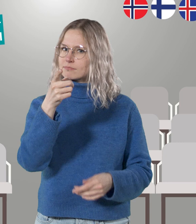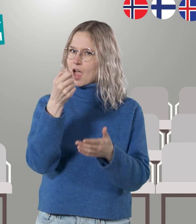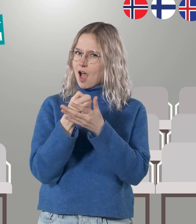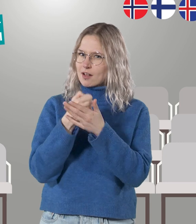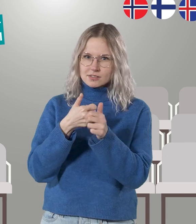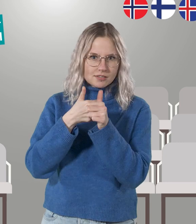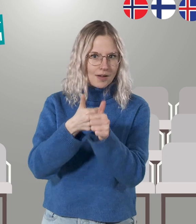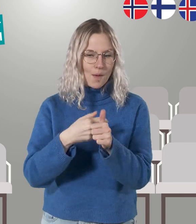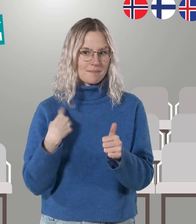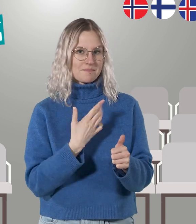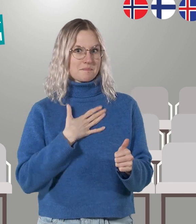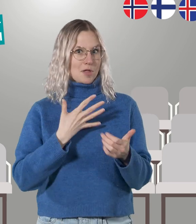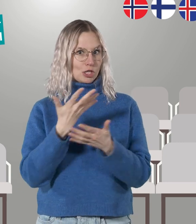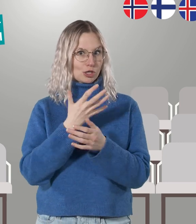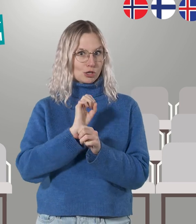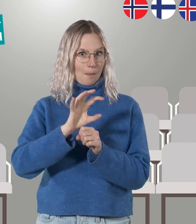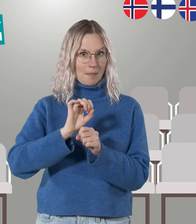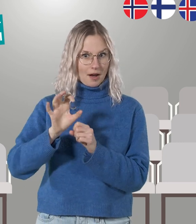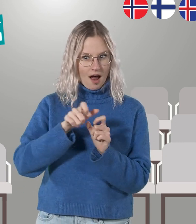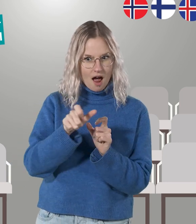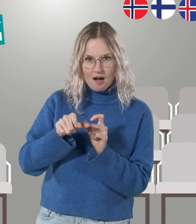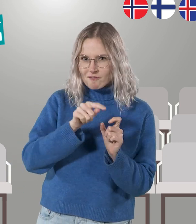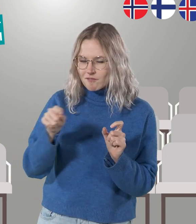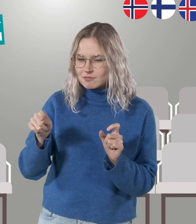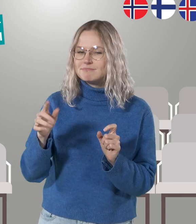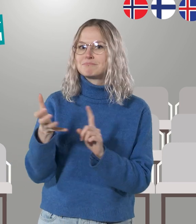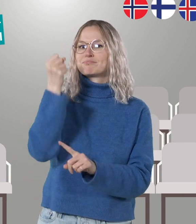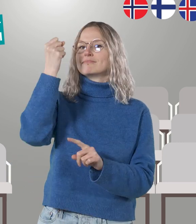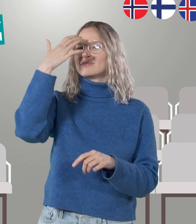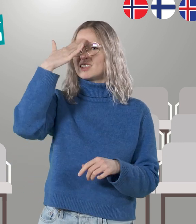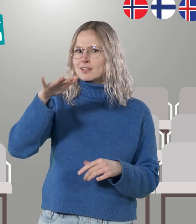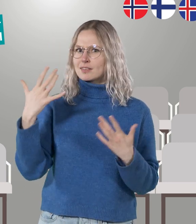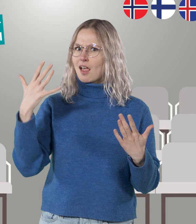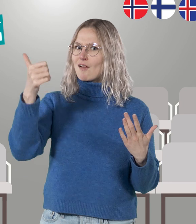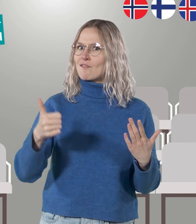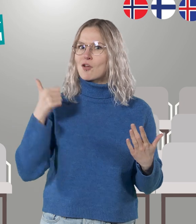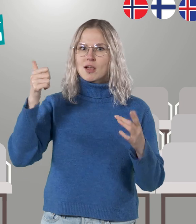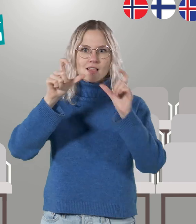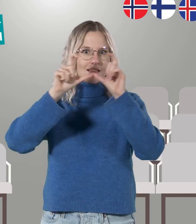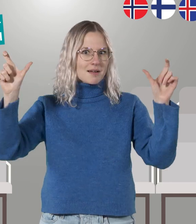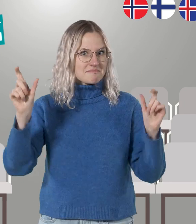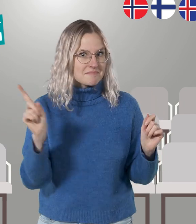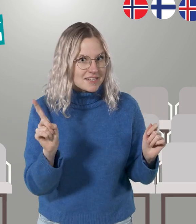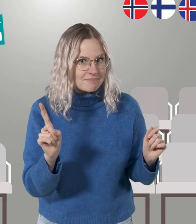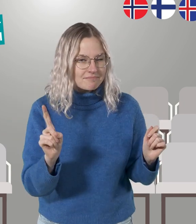Seuraa somekanaviamme, niin saat tietää seuraavan nuorisoseminaarin aiheen!